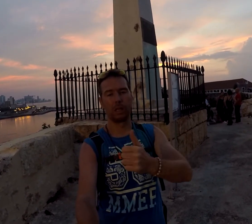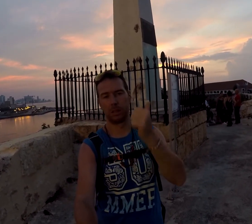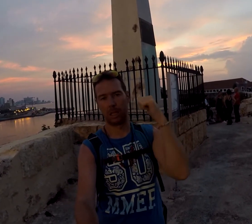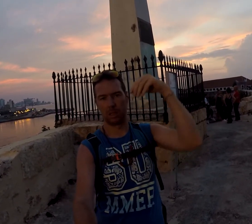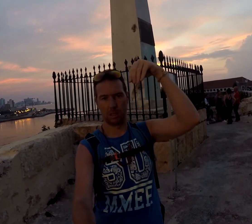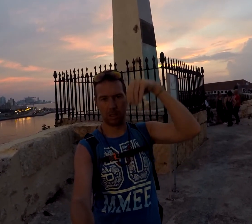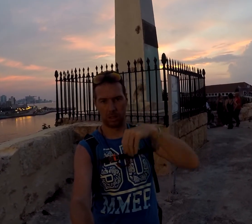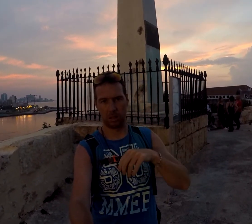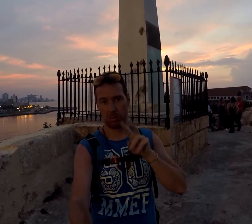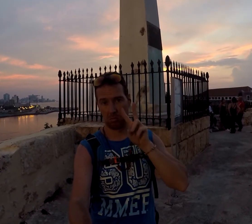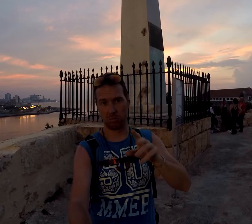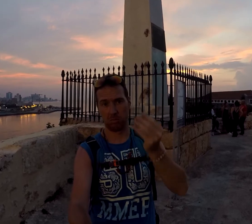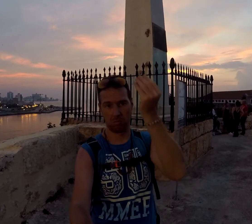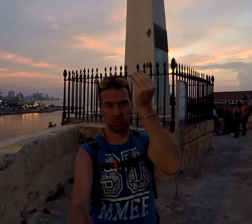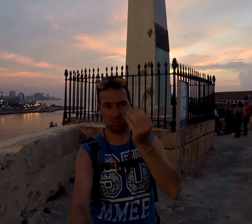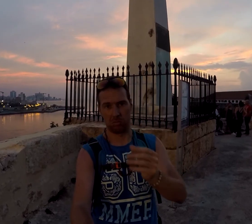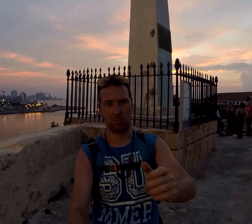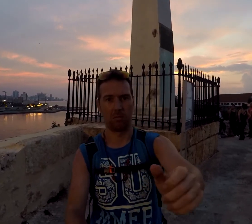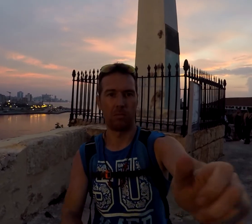Vamos a verlo